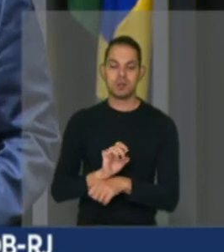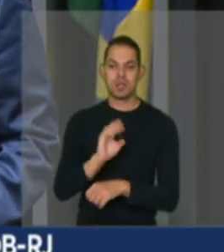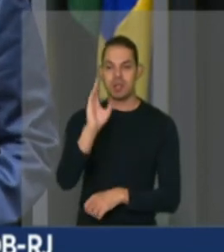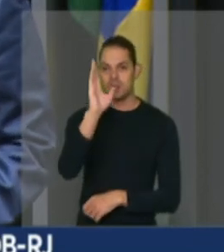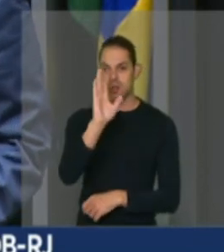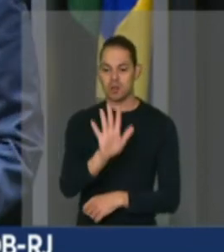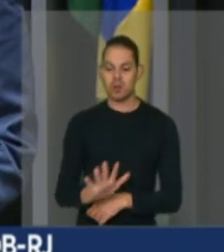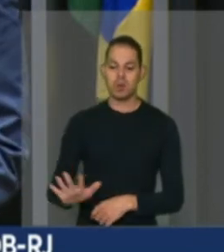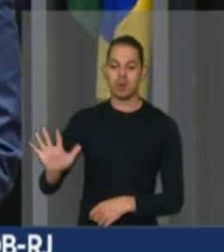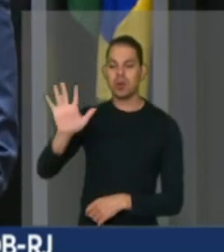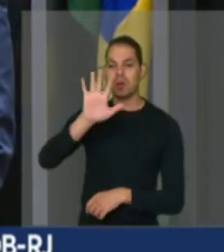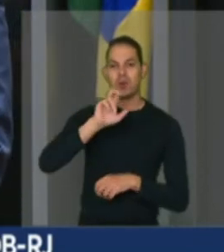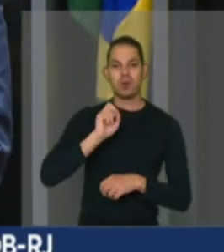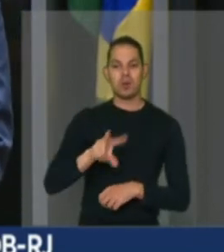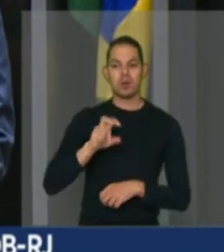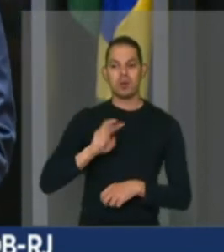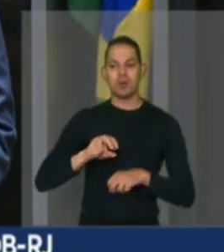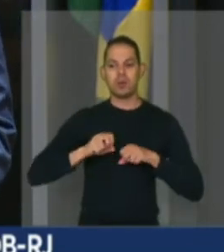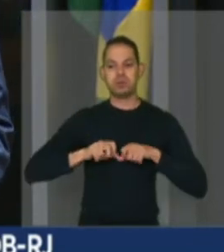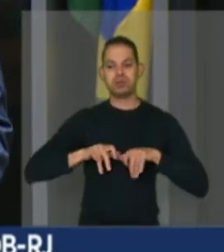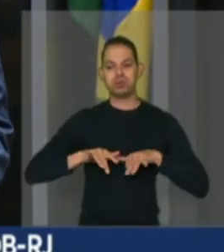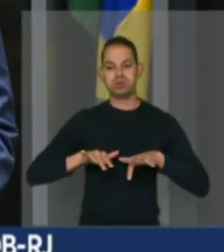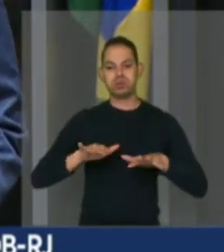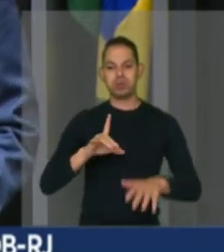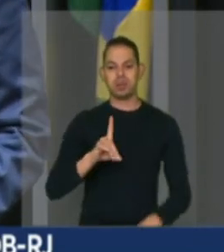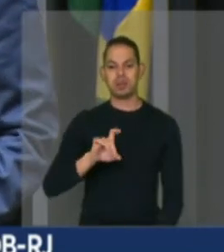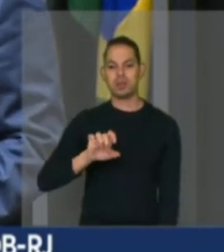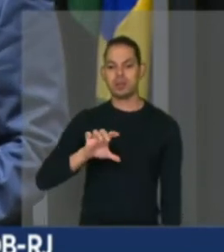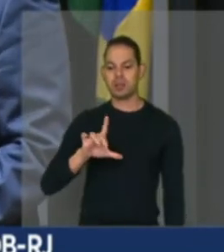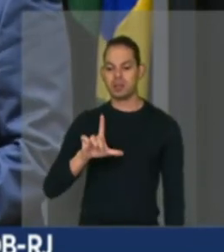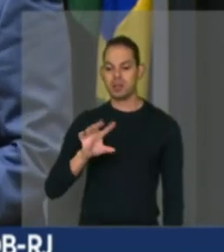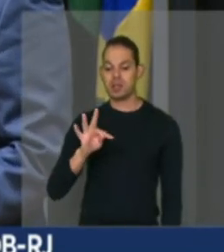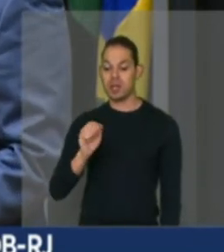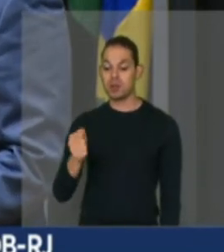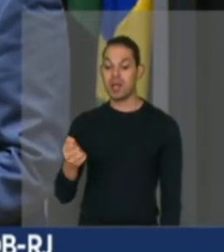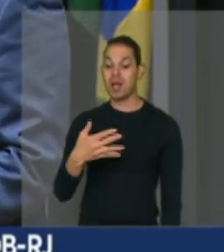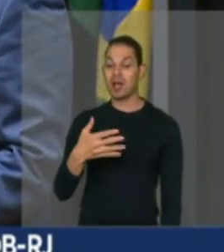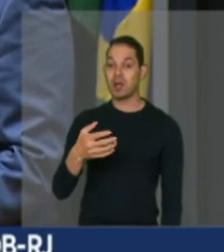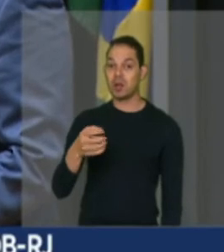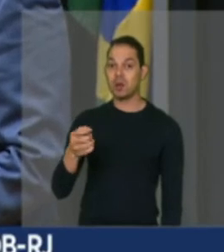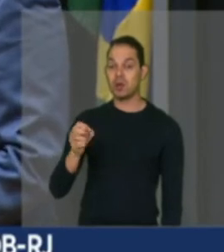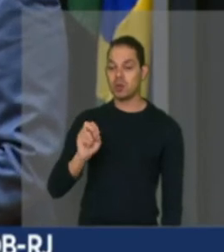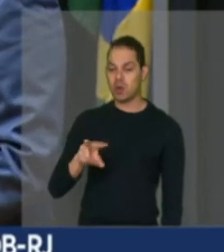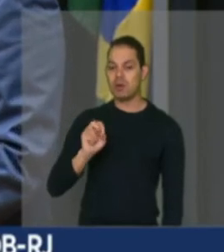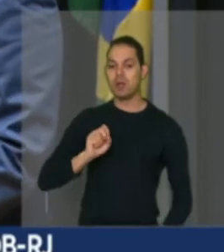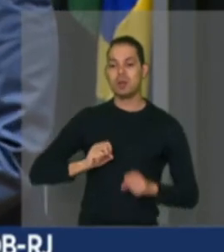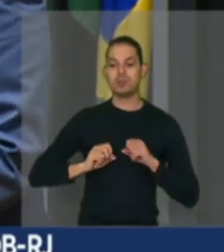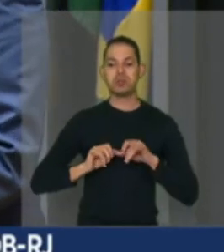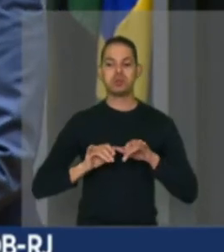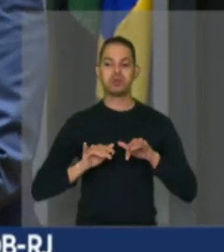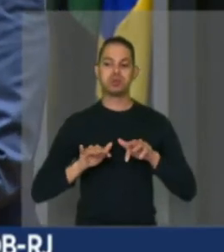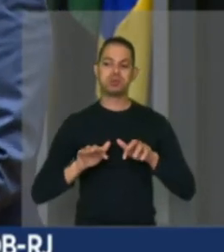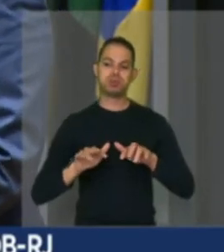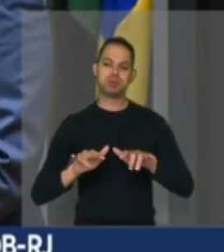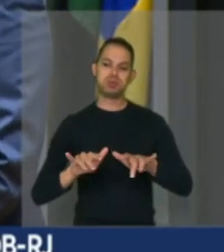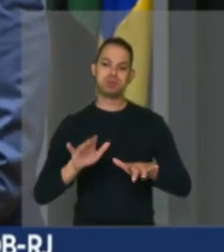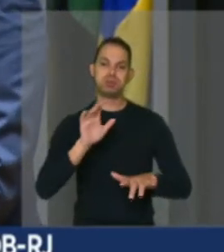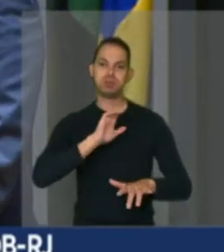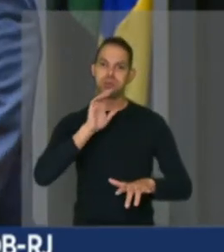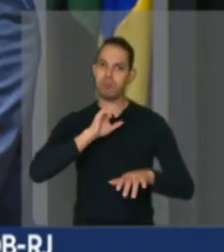PREOCUPANTE DA VARIANTE DELTA. MUITO SÉRIO. E ESSA DISSEMINAÇÃO SE DÁ DE MANEIRA MUITO VELOZ. AFETANDO TODAS AS FAIXAS ETÁRIAS, EM